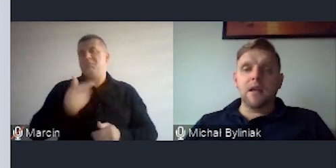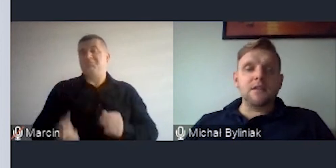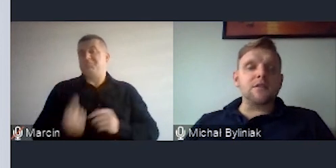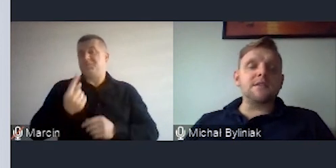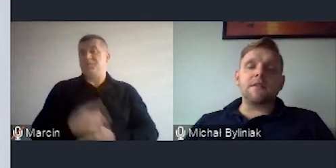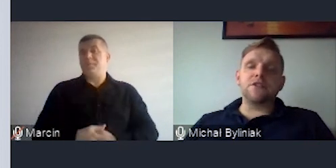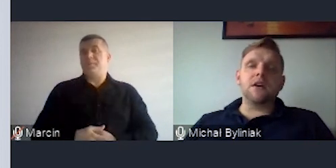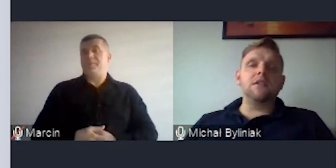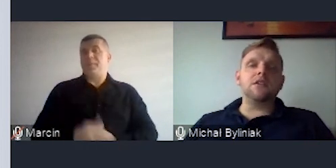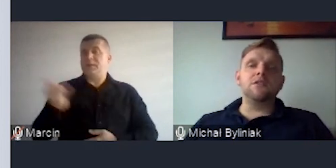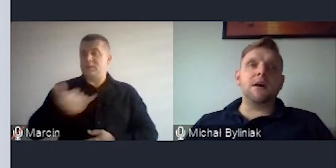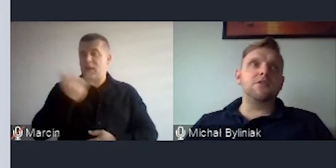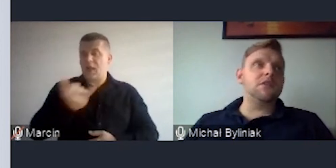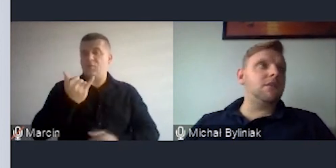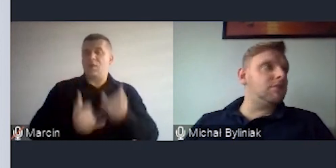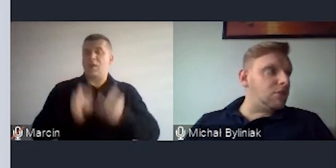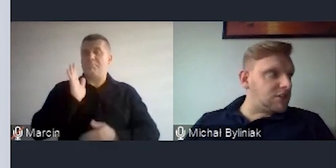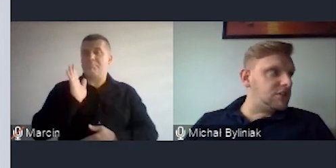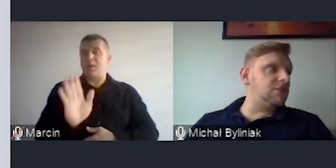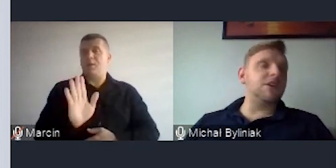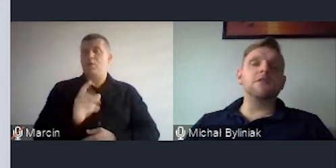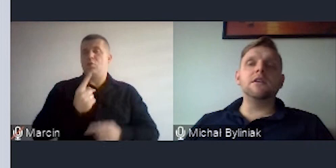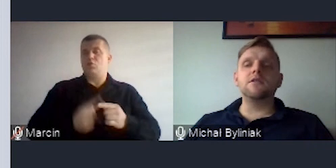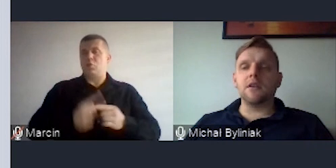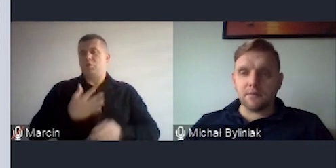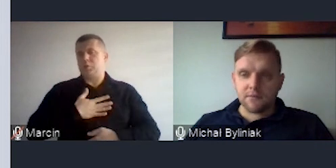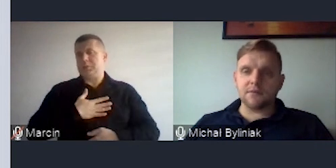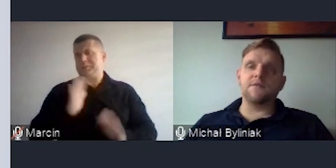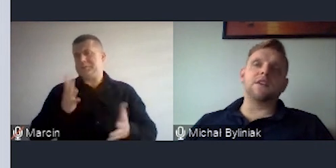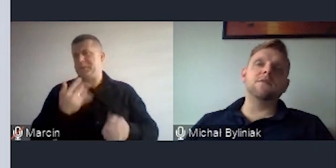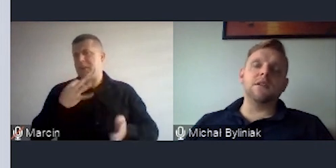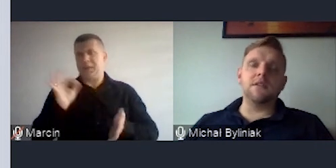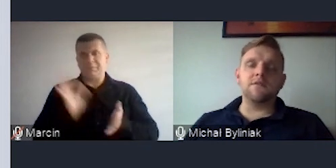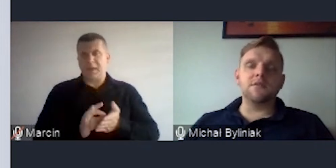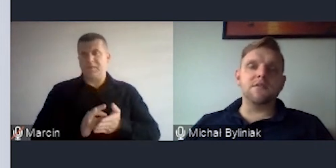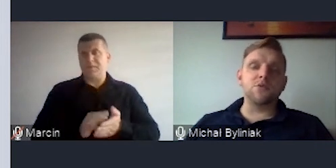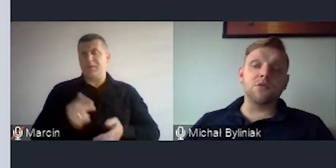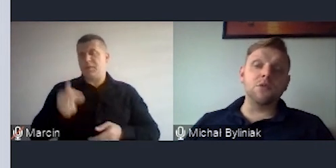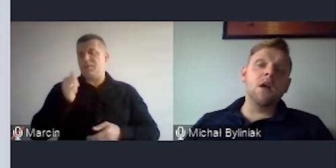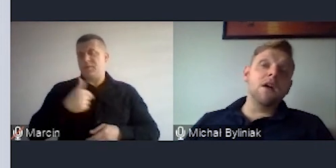Natomiast zawsze jeśli macie chociaż cień przekonania, że z waszym wydatkiem wszystko jest w porządku,